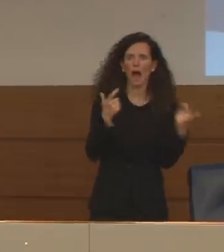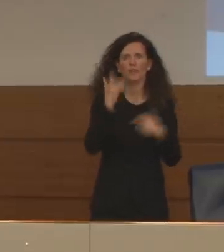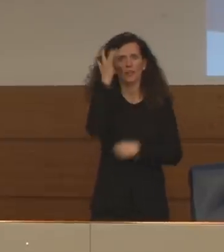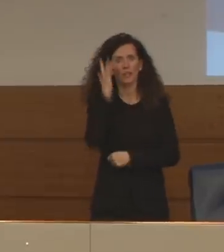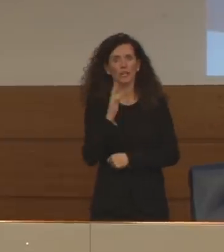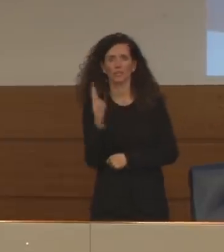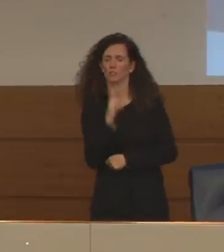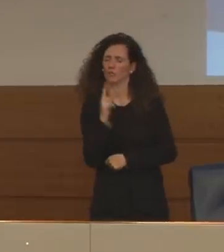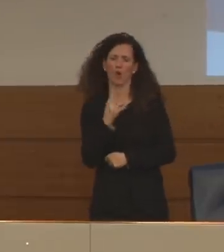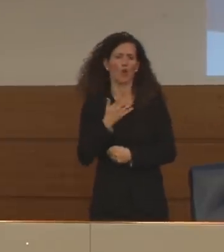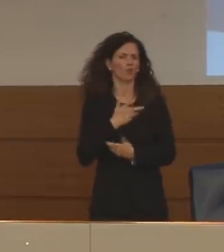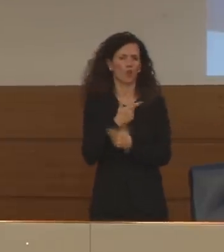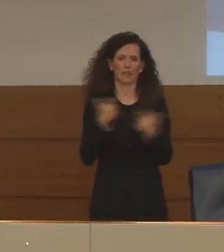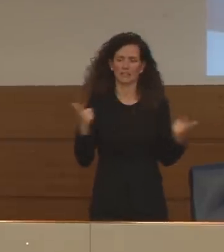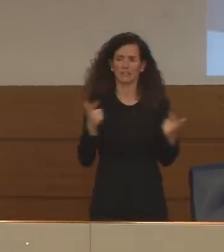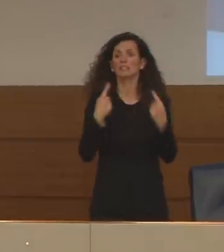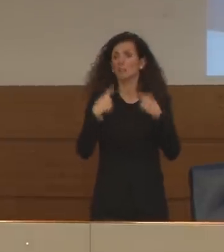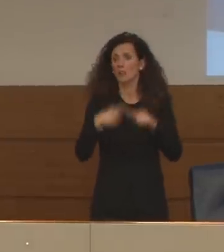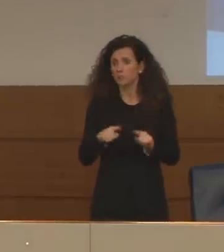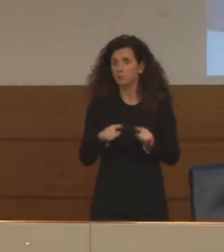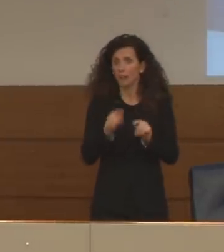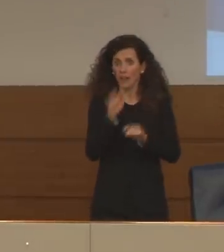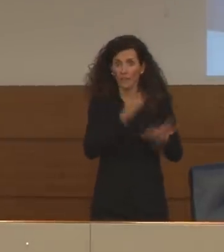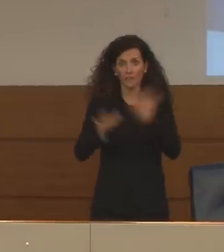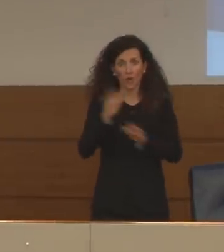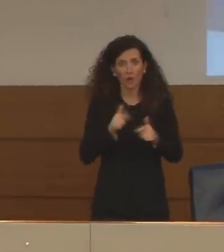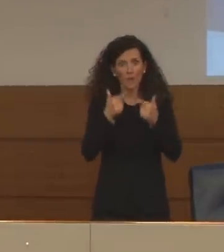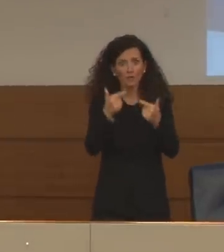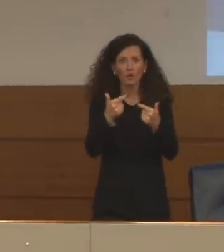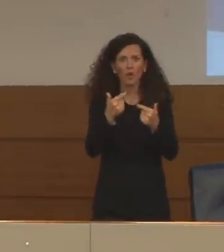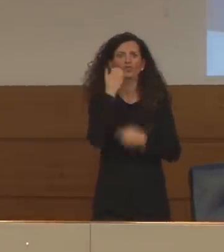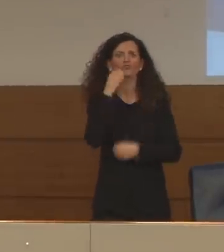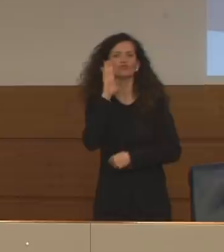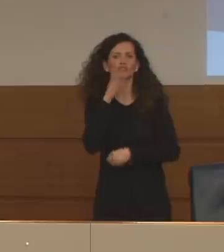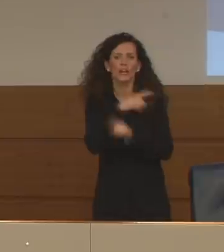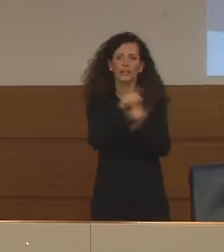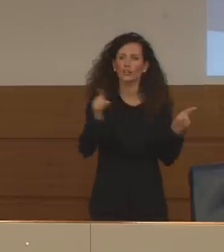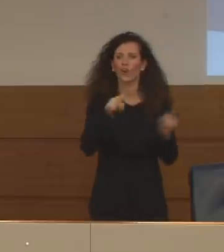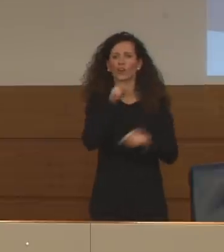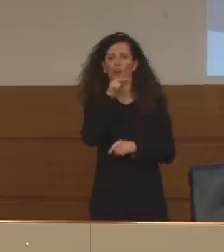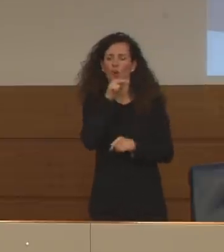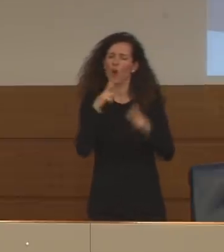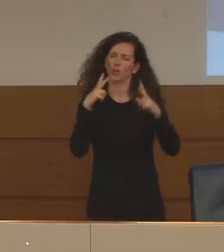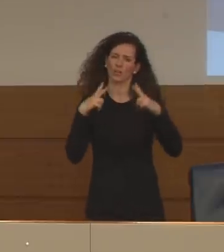che debba rasserenare moltissimo genitori e nonni e anche nella gestione